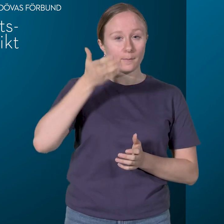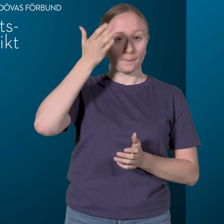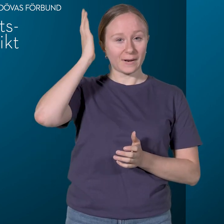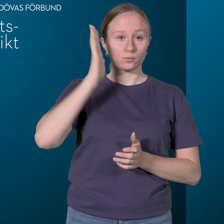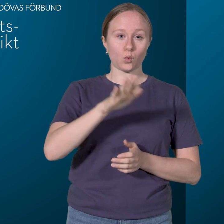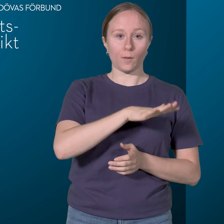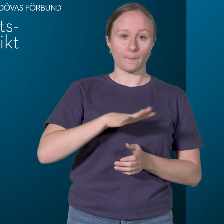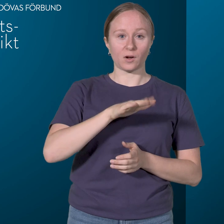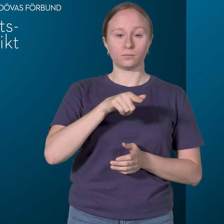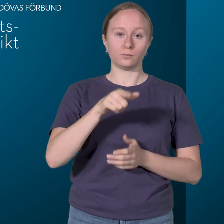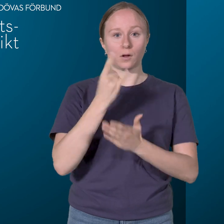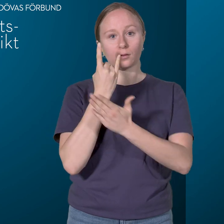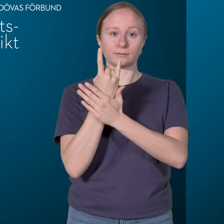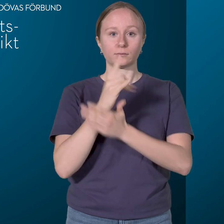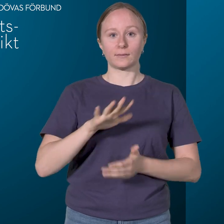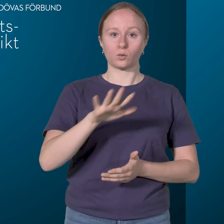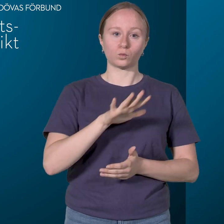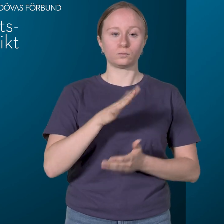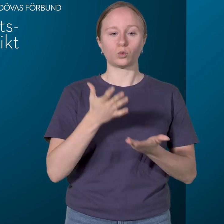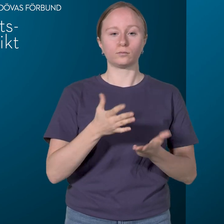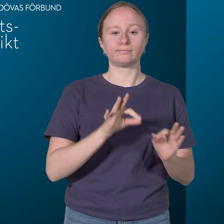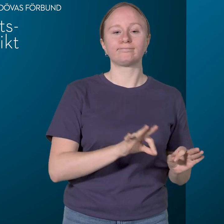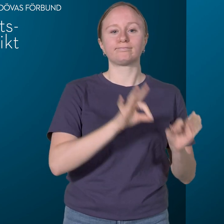Från Mikkolas område överförs Egentliga Tavastlands region -